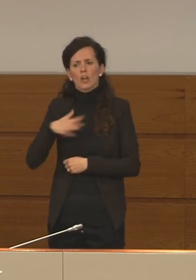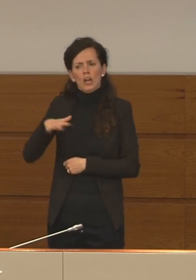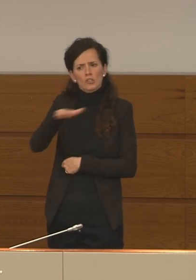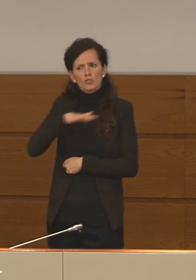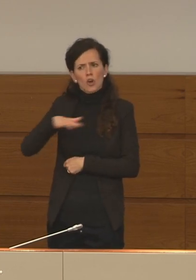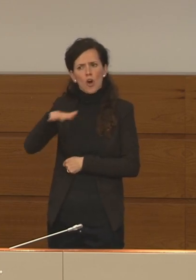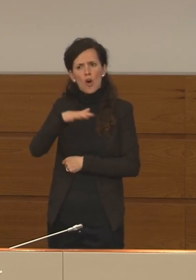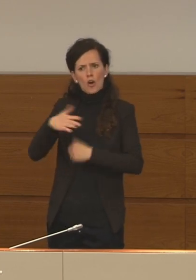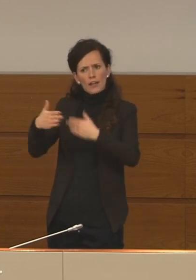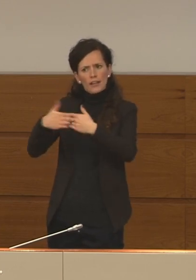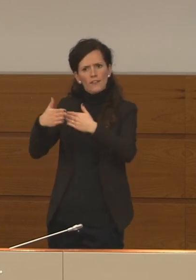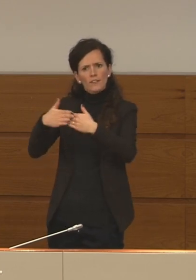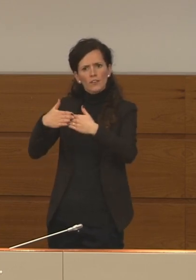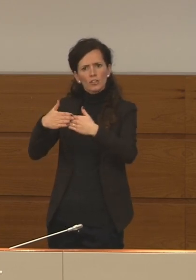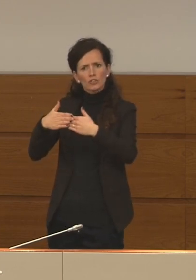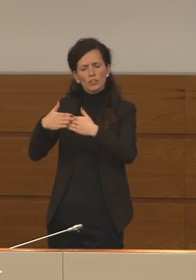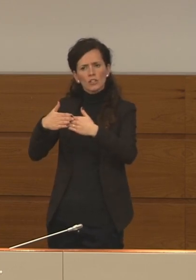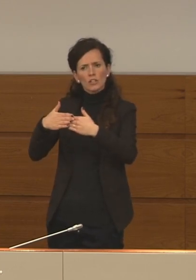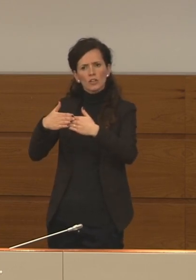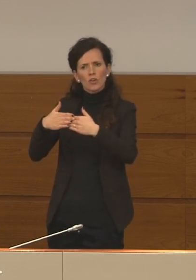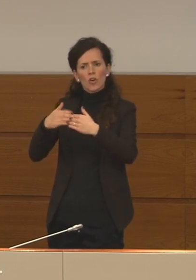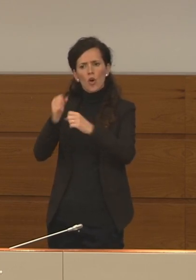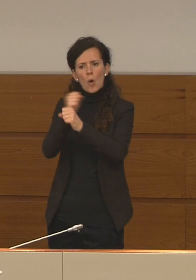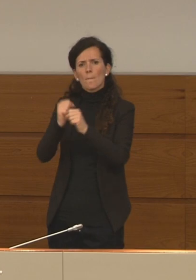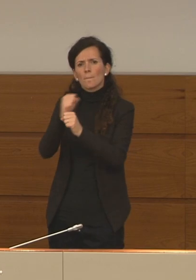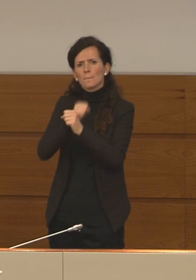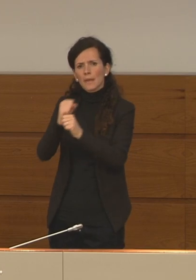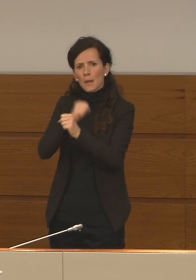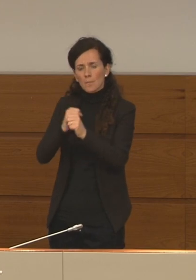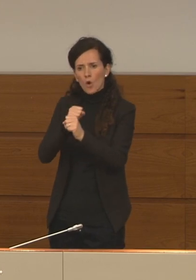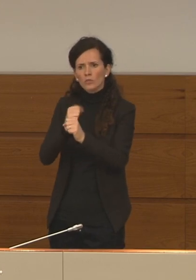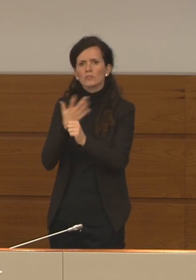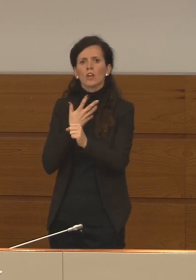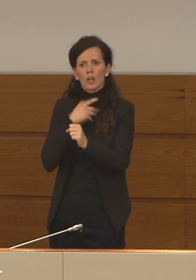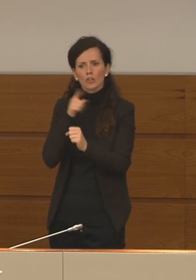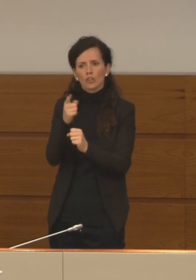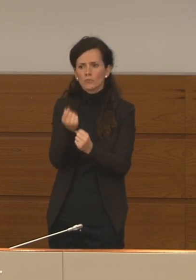alcune zone del Piemonte hanno dei casi, abbiamo una